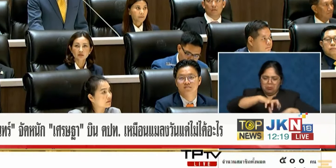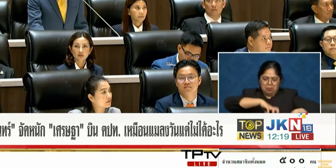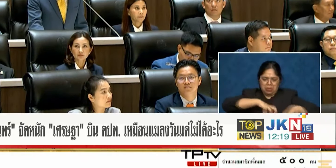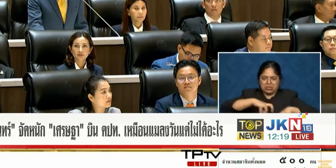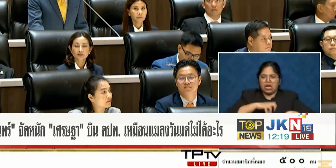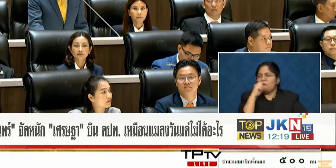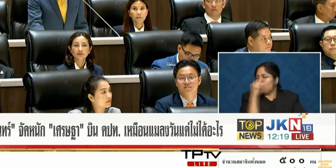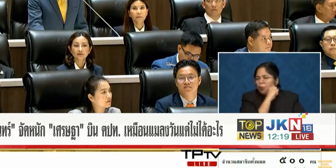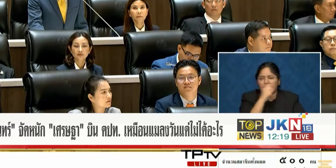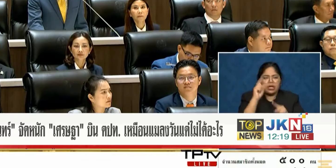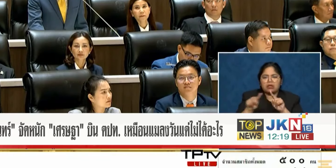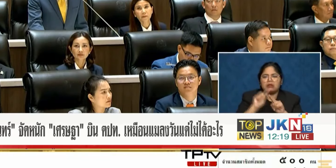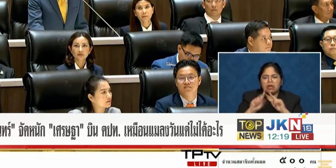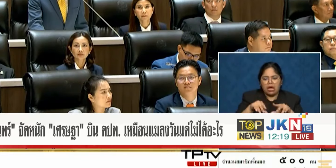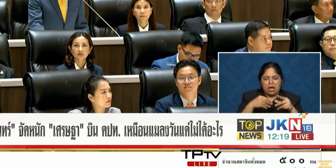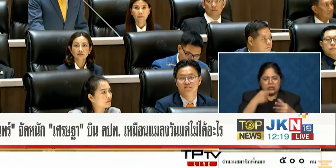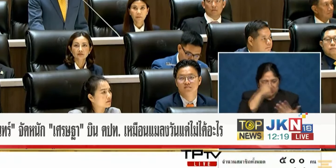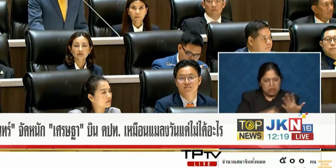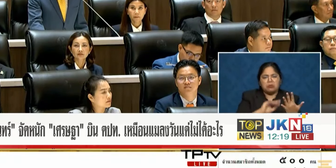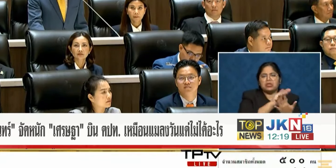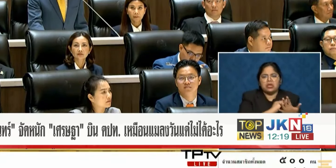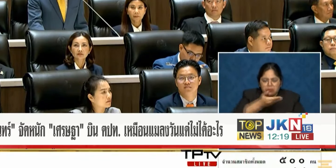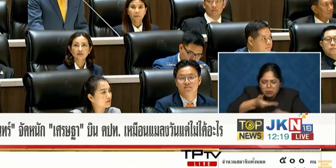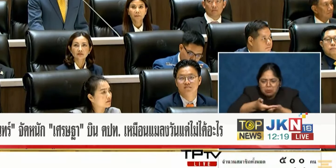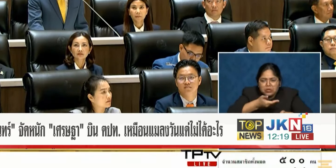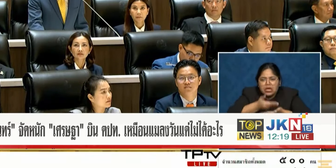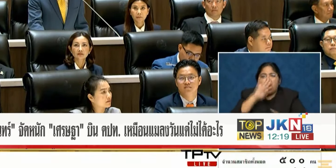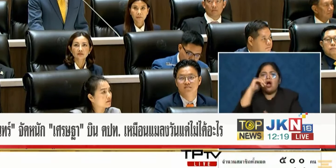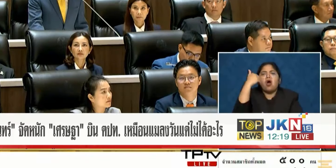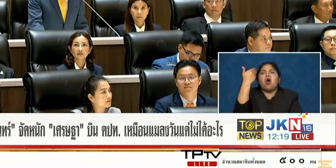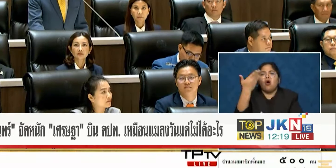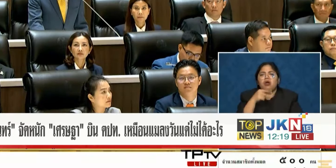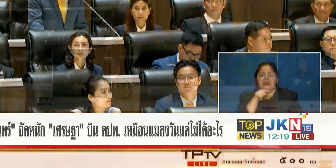อ่าเมื่อกี้ประเด็นที่ 4 ขายได้ยัง ประเด็นที่ 5 หยุดสร้างภาพทีนี้พอประเด็น